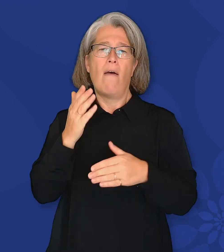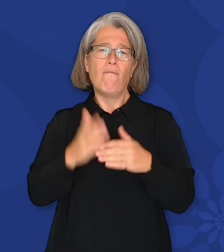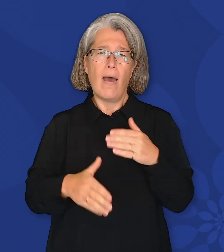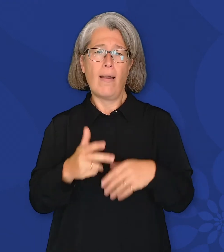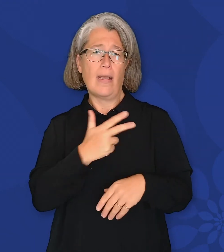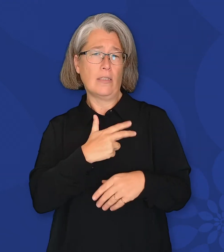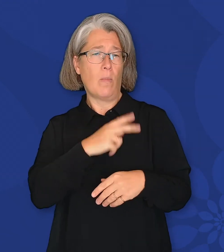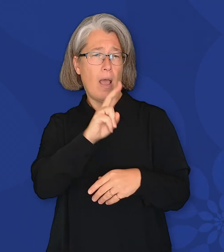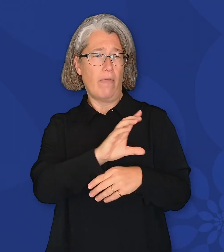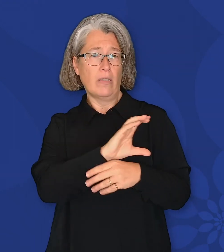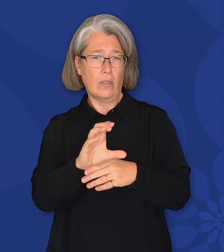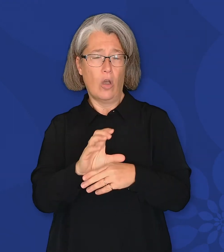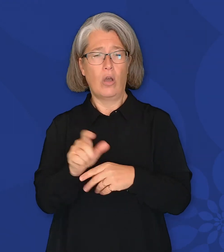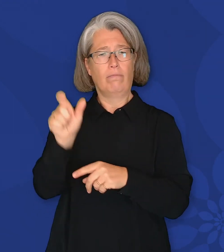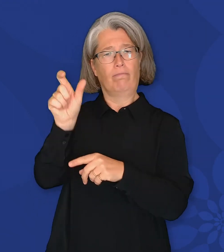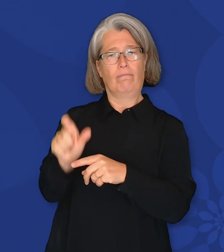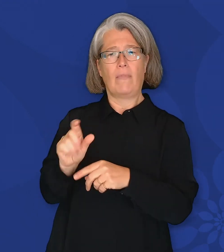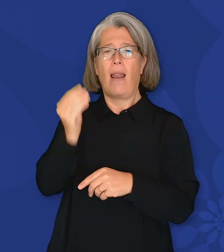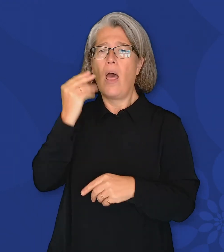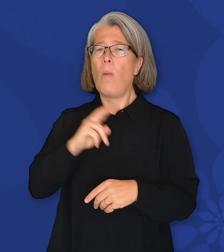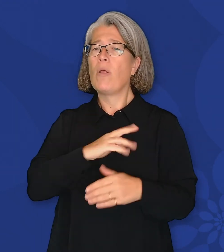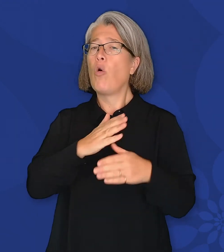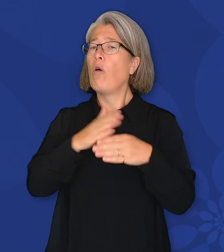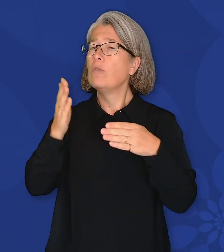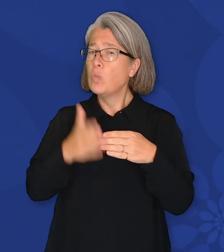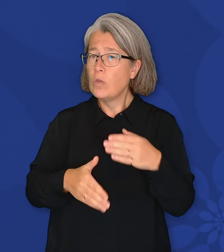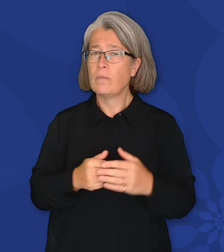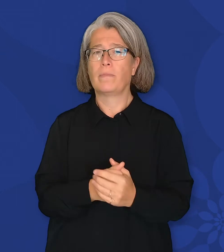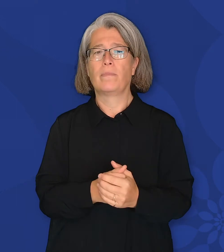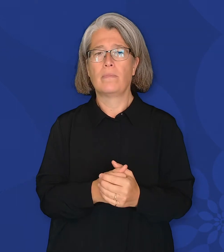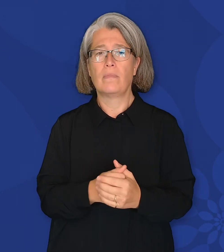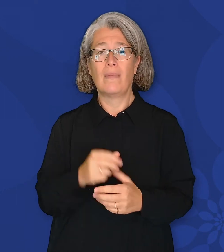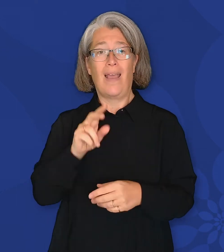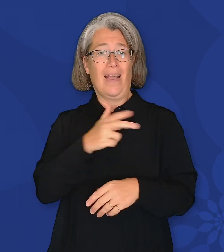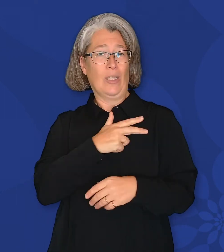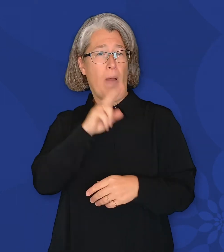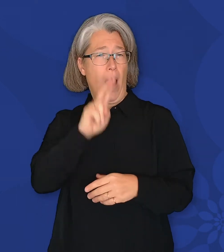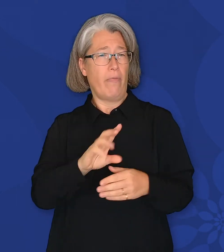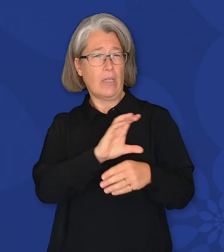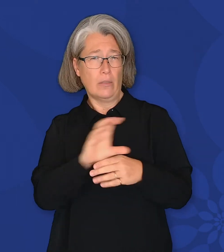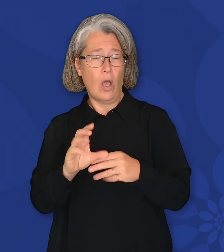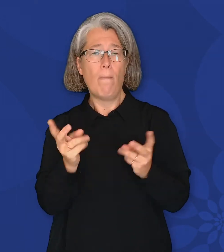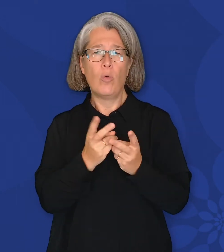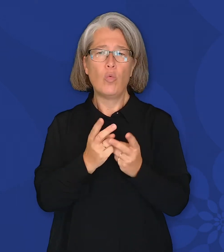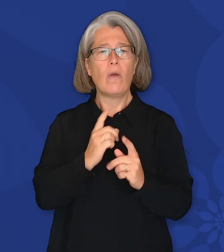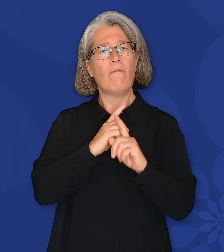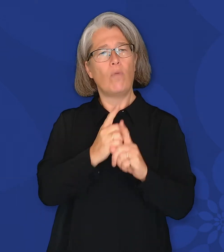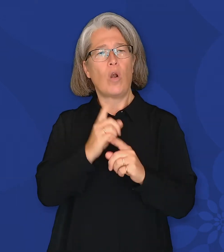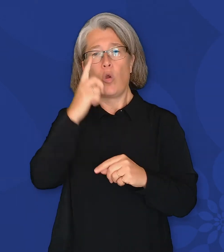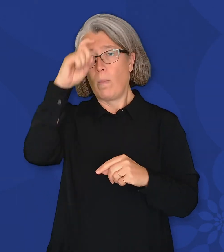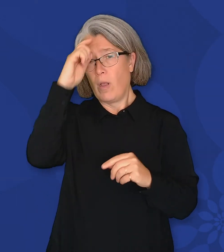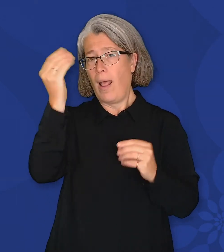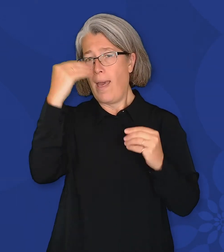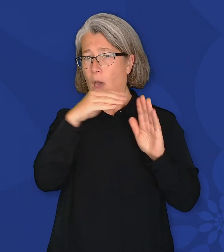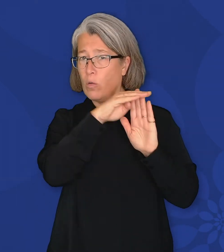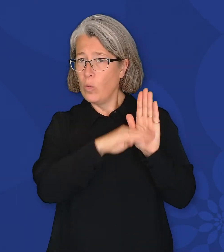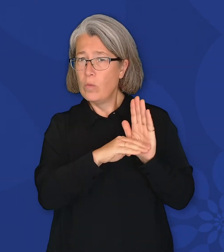avlägger en examen på andra stadiet före det (gymnasiets lärokurs och -